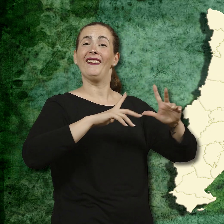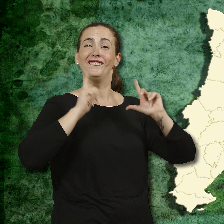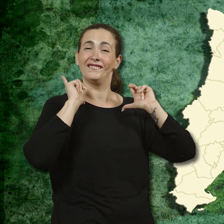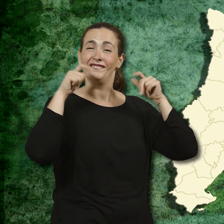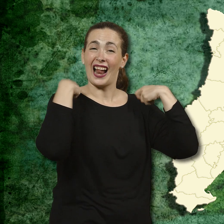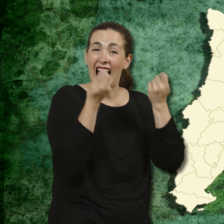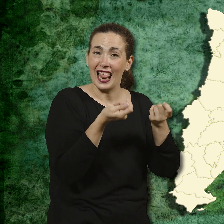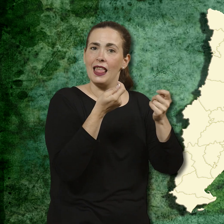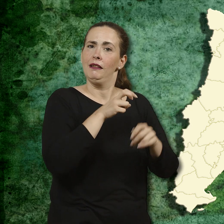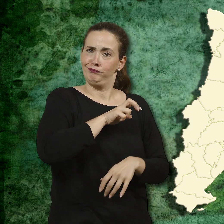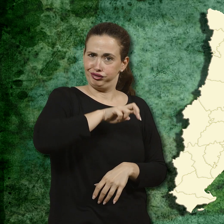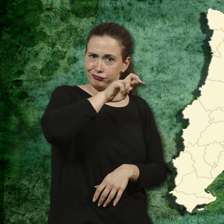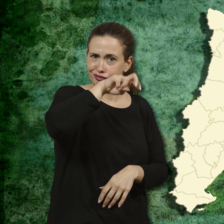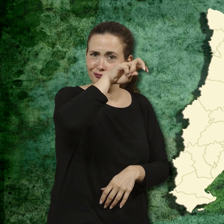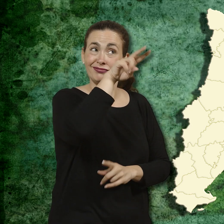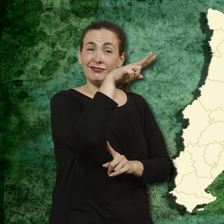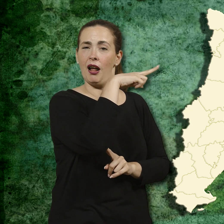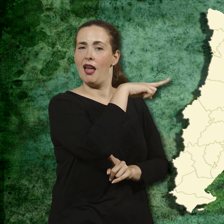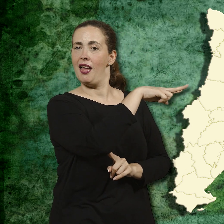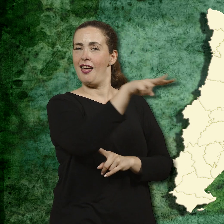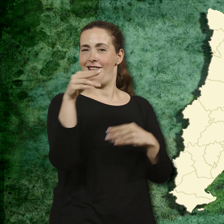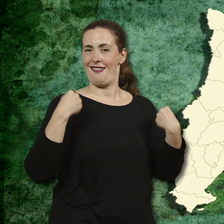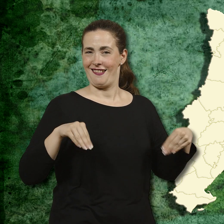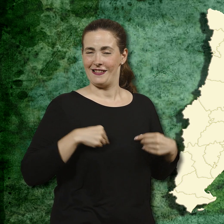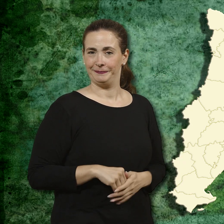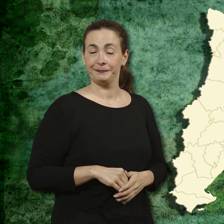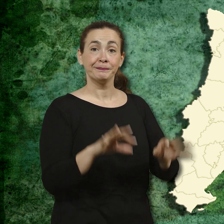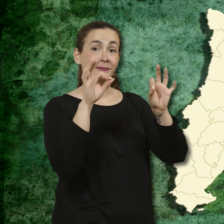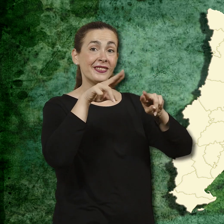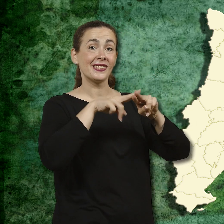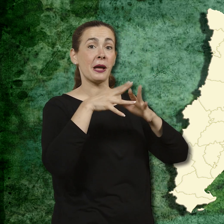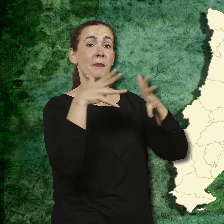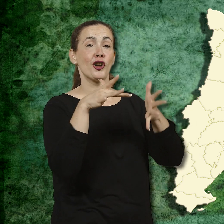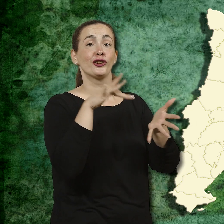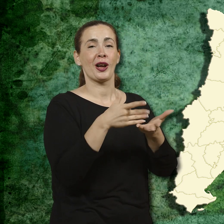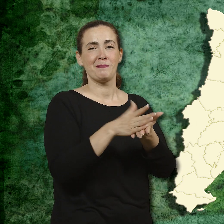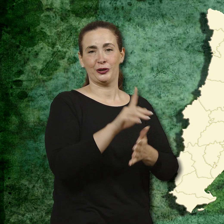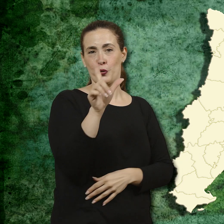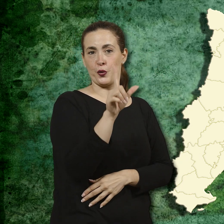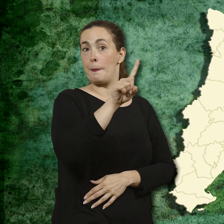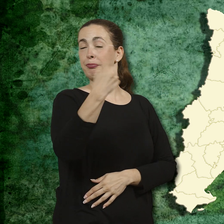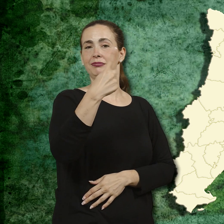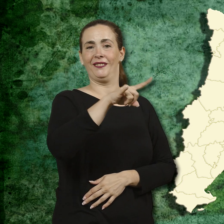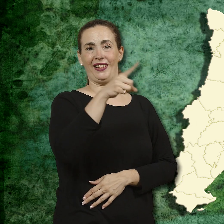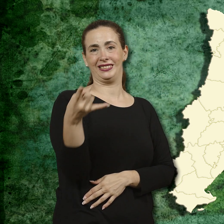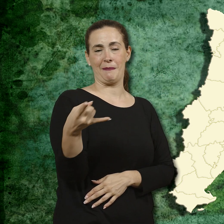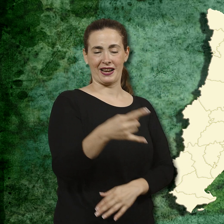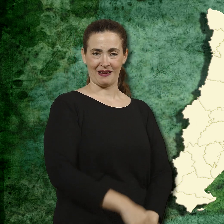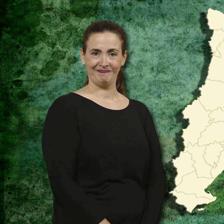Pujar a la torre dels Frares i gaudir de la vista. Festa Major: primer cap de setmana de juliol.